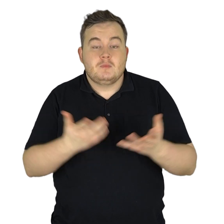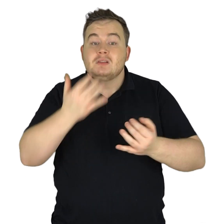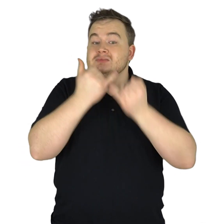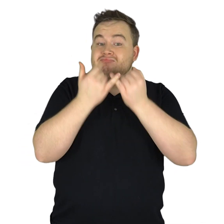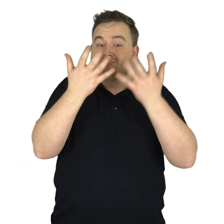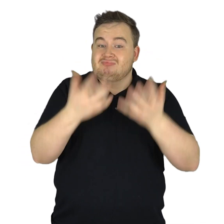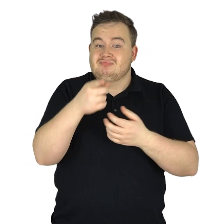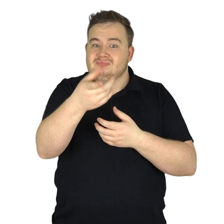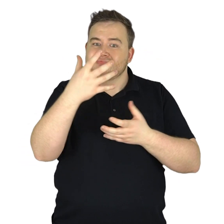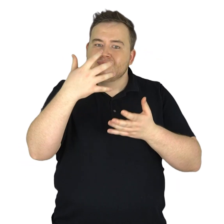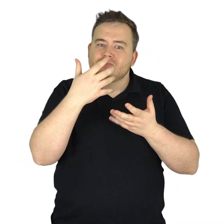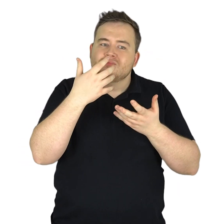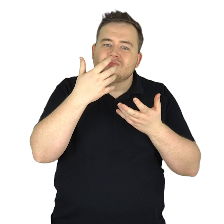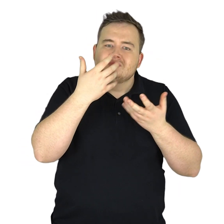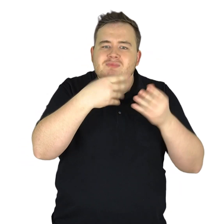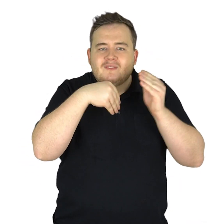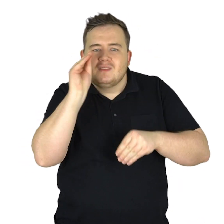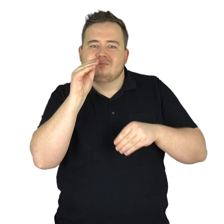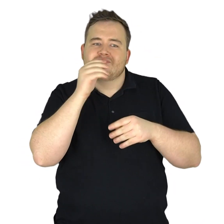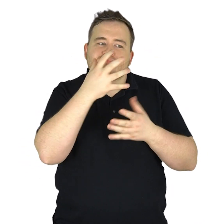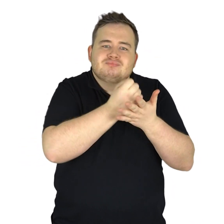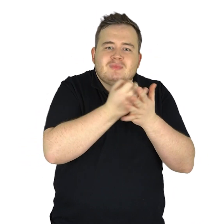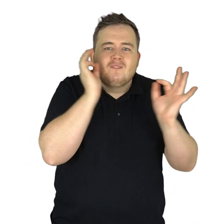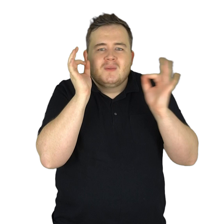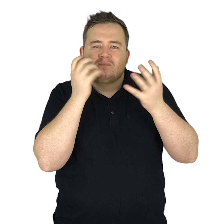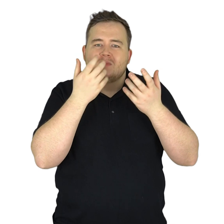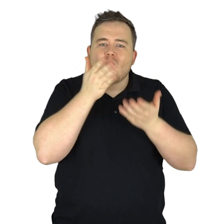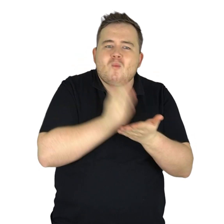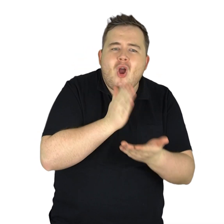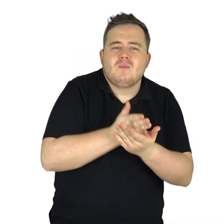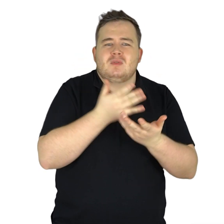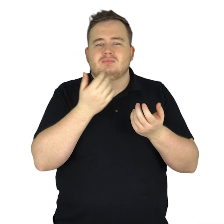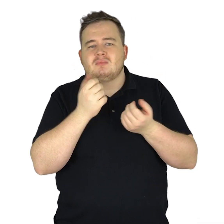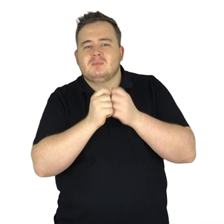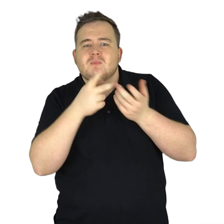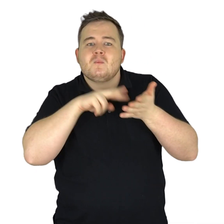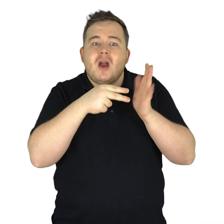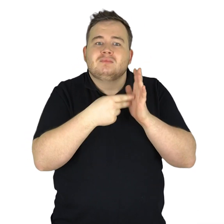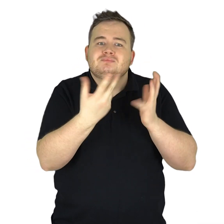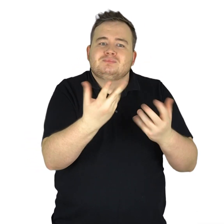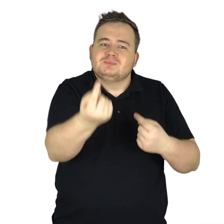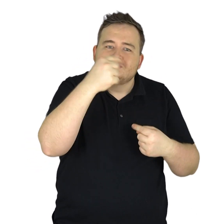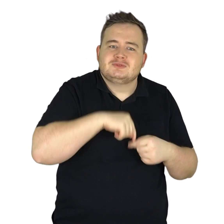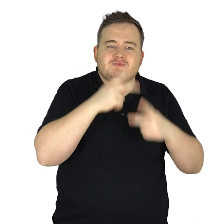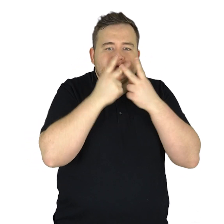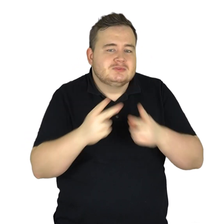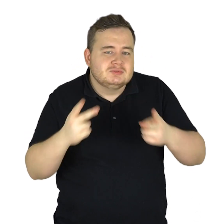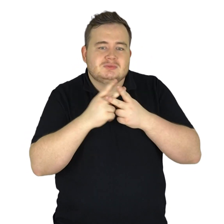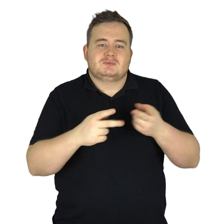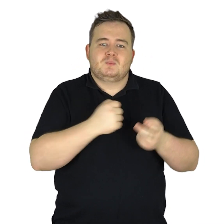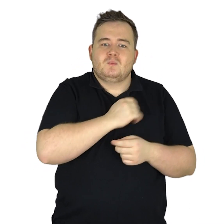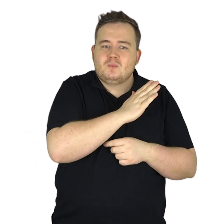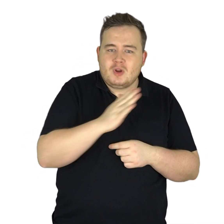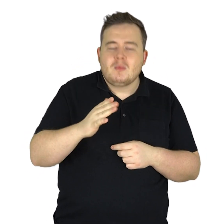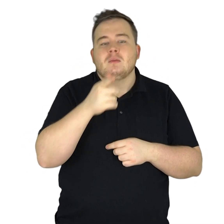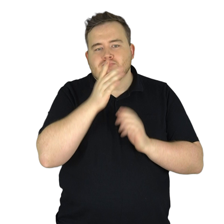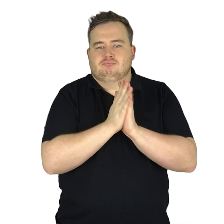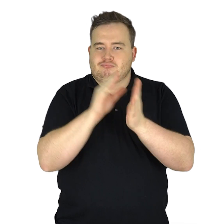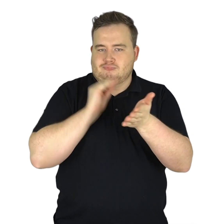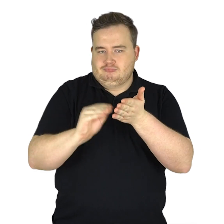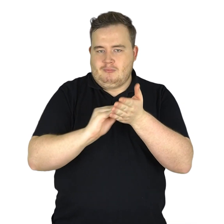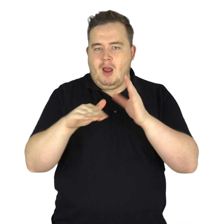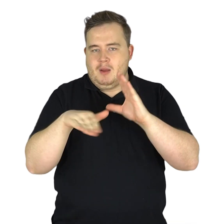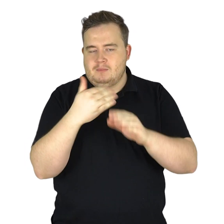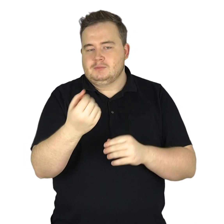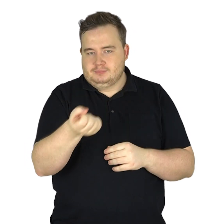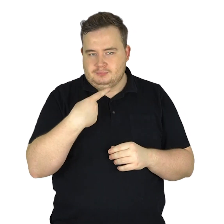Jeśli chcesz uzyskać pomoc w zaplanowaniu wizyty w bibliotece, napisz do nas: